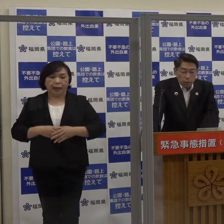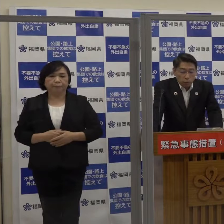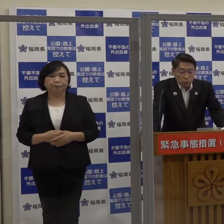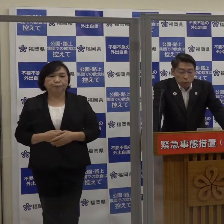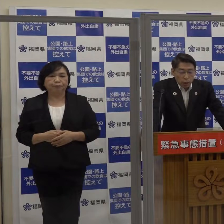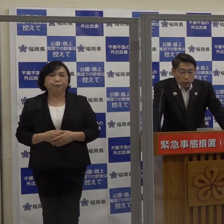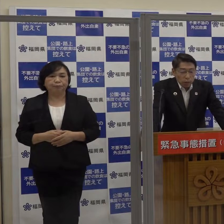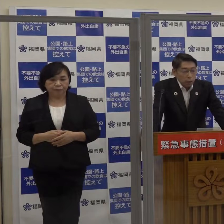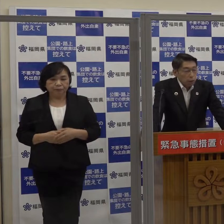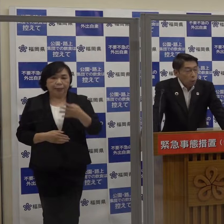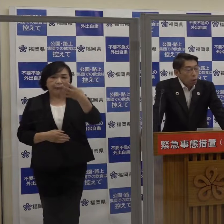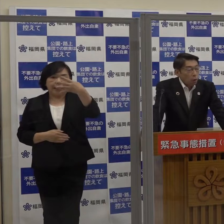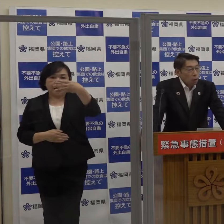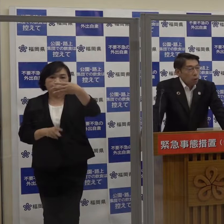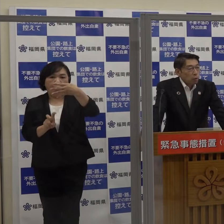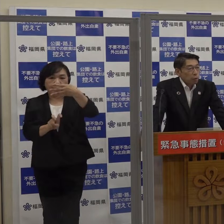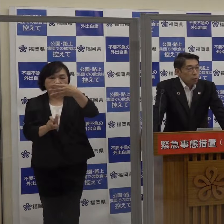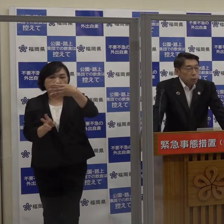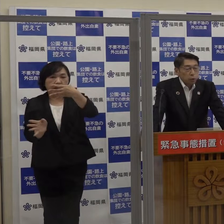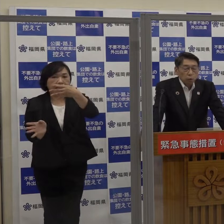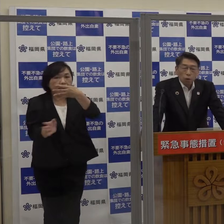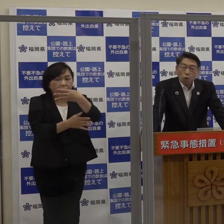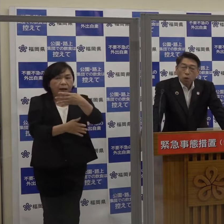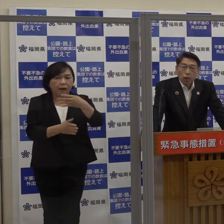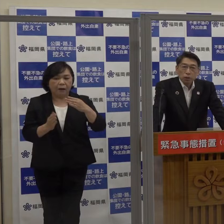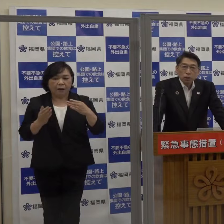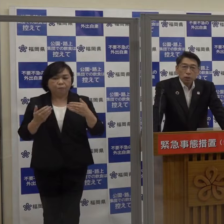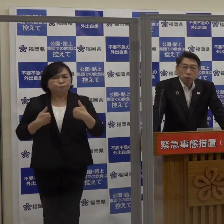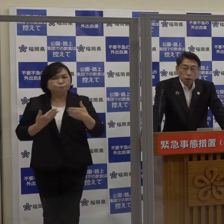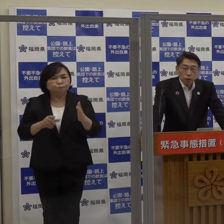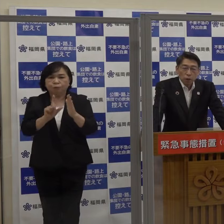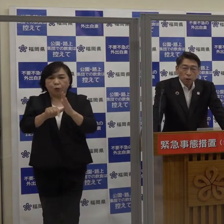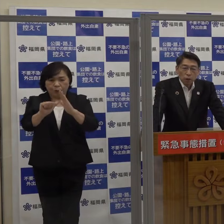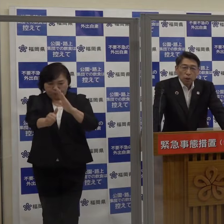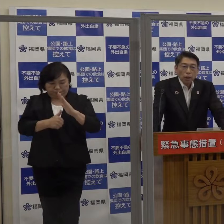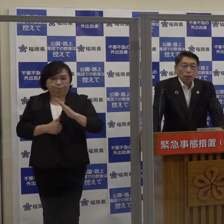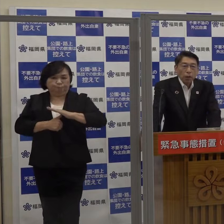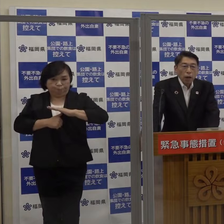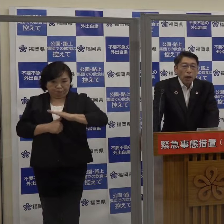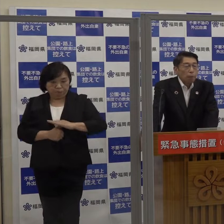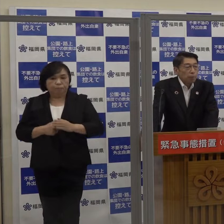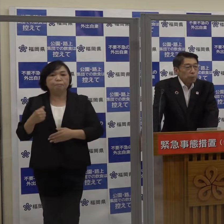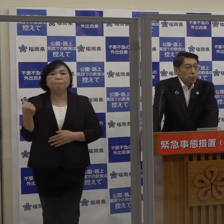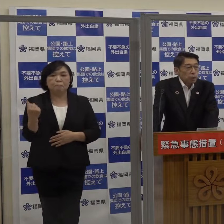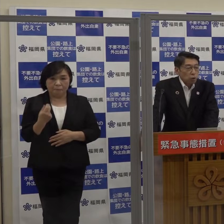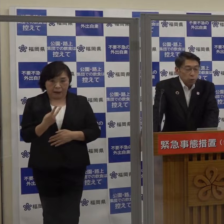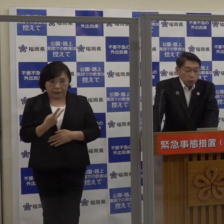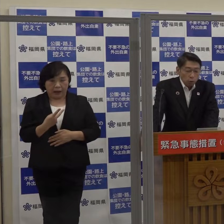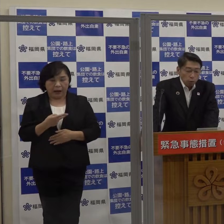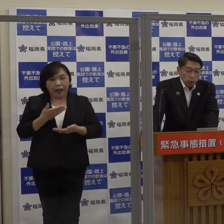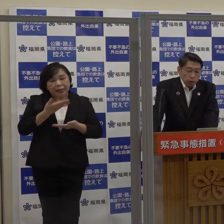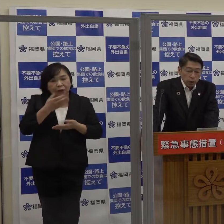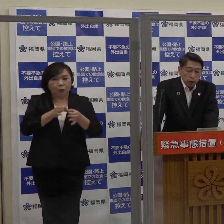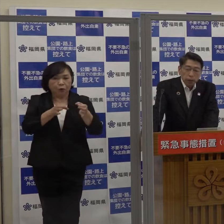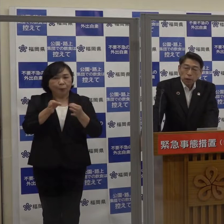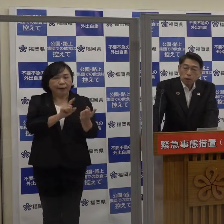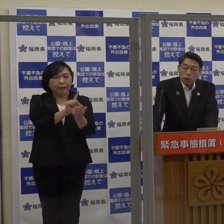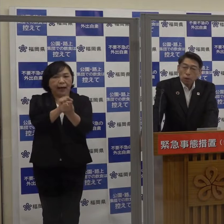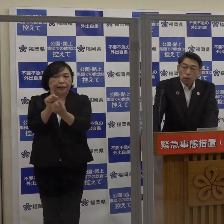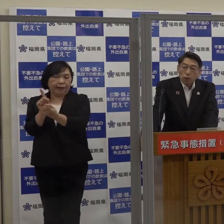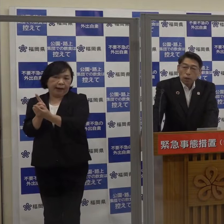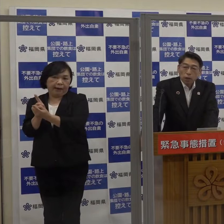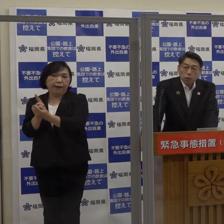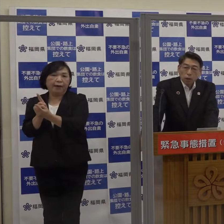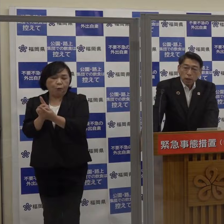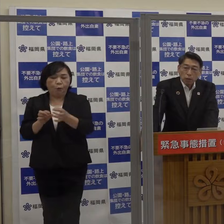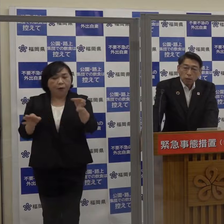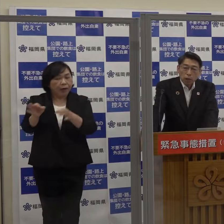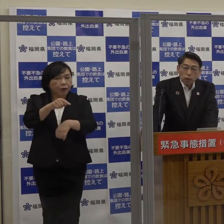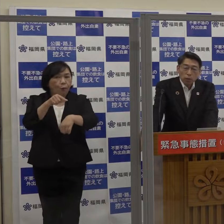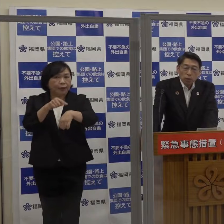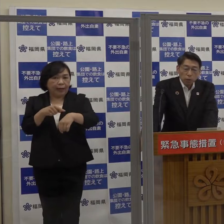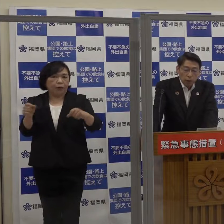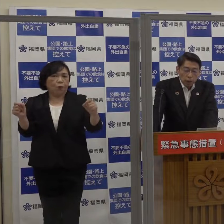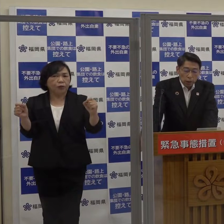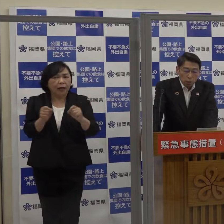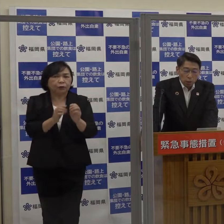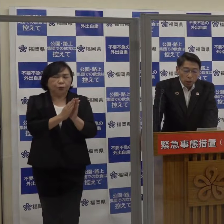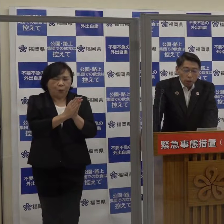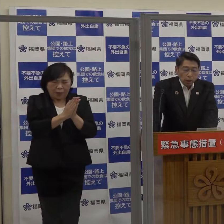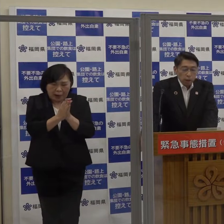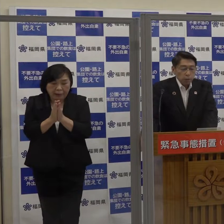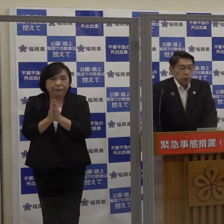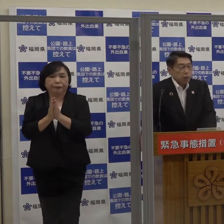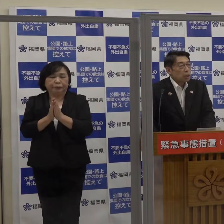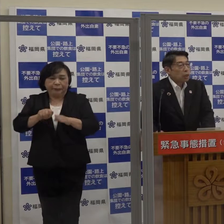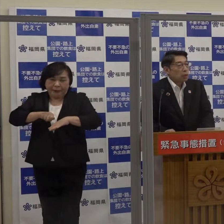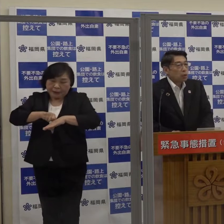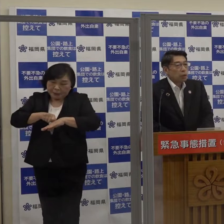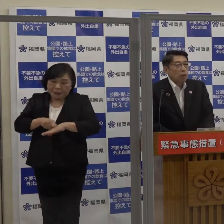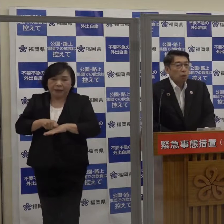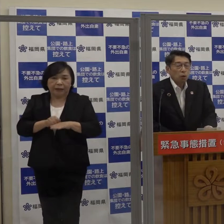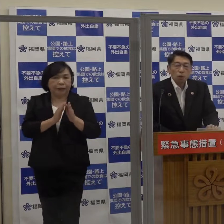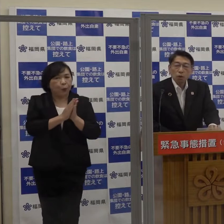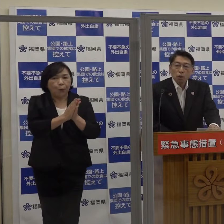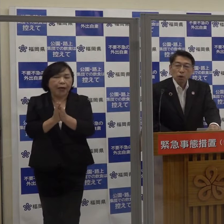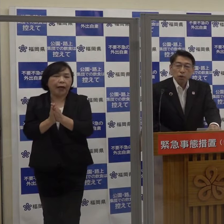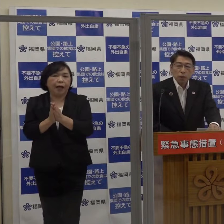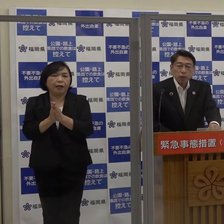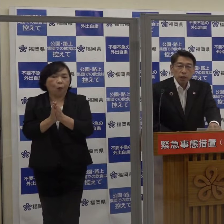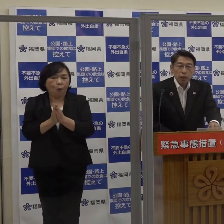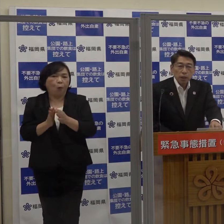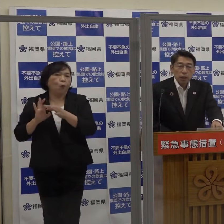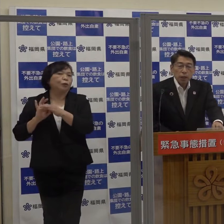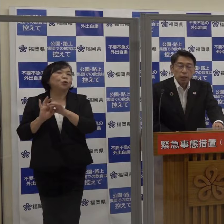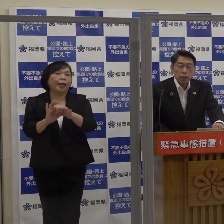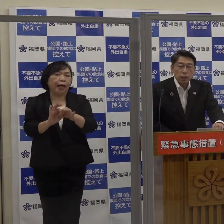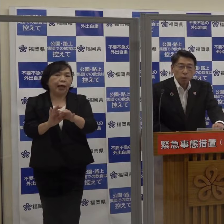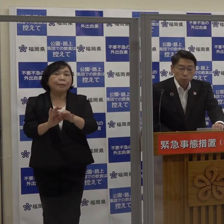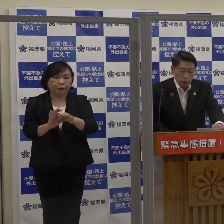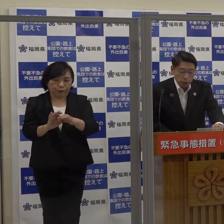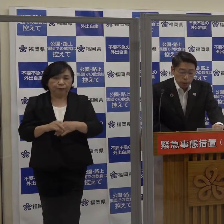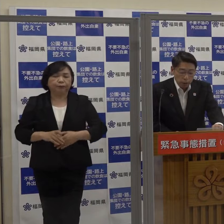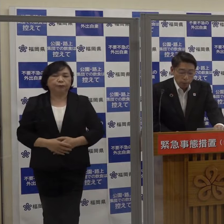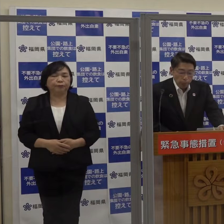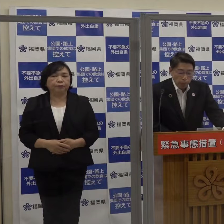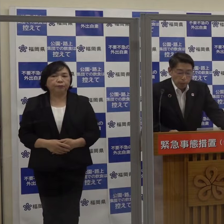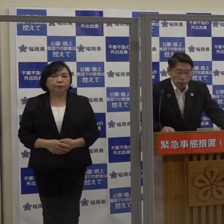４月２０日以降不要不急の外出自粛 また飲食店等の皆さんに対しての営業時間短縮のお願いなど厳しい要請を続けています